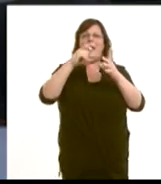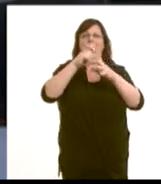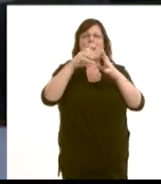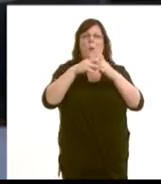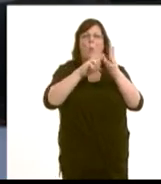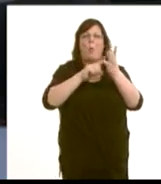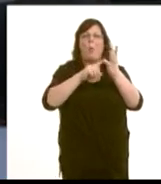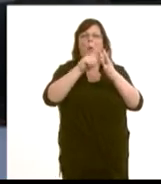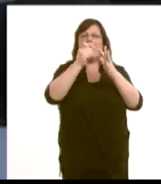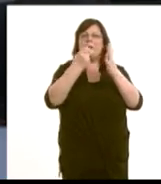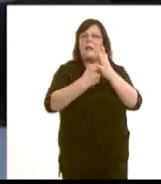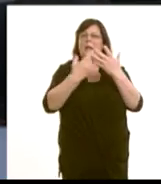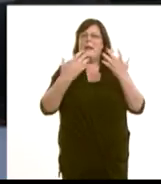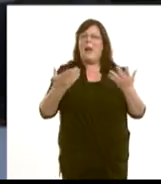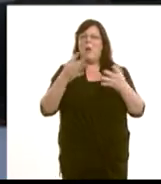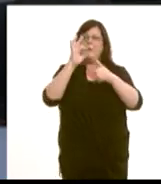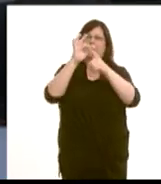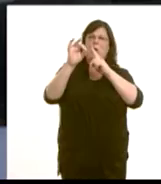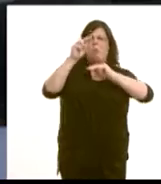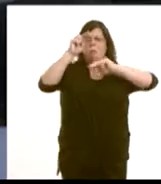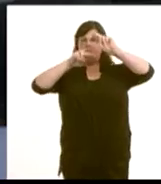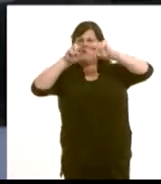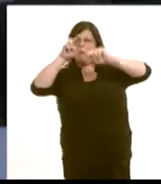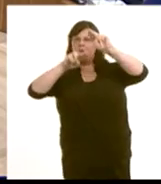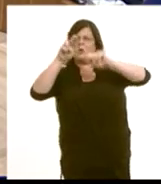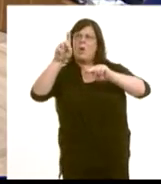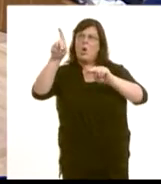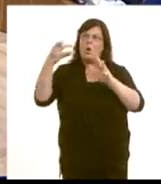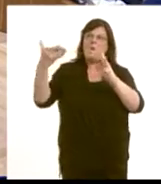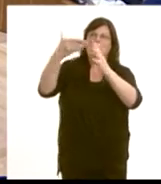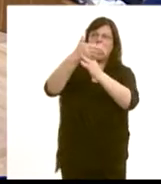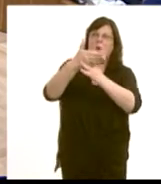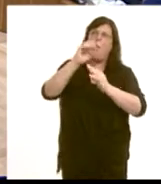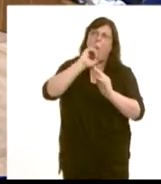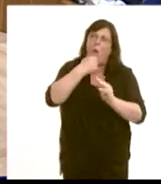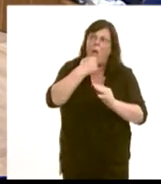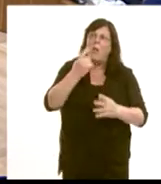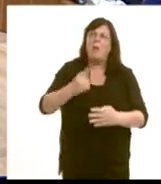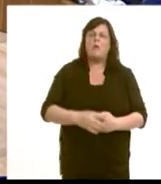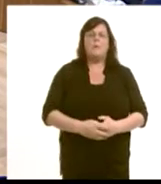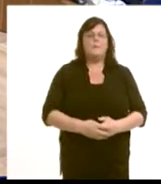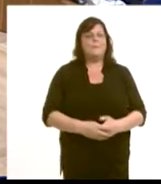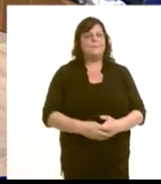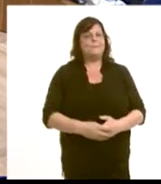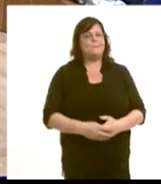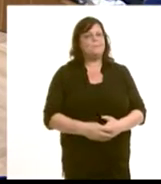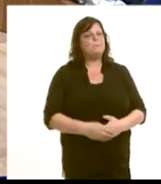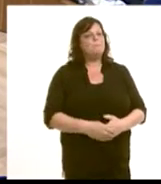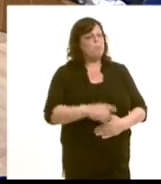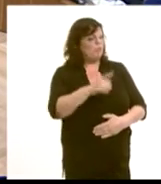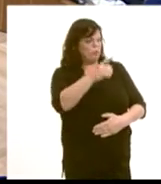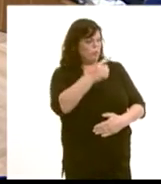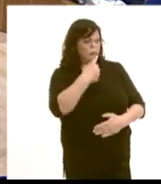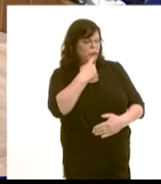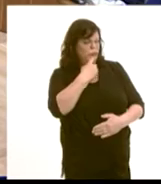Rwyín deall bod y feddygfa ei hunan yn trafod y peth yn fanwl iawn ‚ír bwrdd iechyd. Maeín rhaid datrys y broblem cyn gynted ag syín bosibórwyín deall hynny.